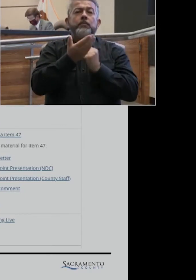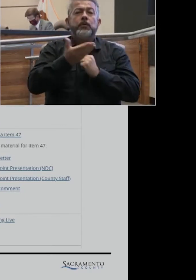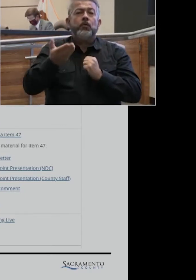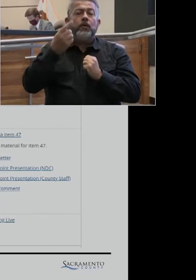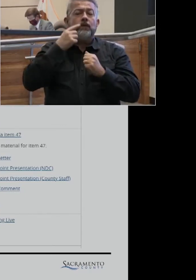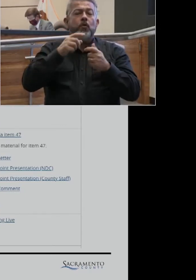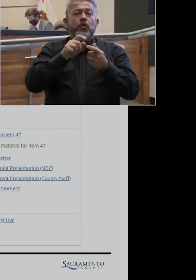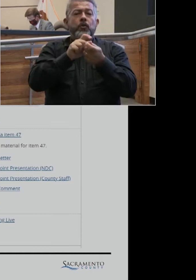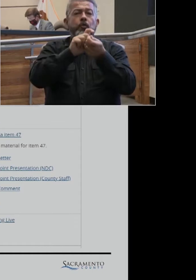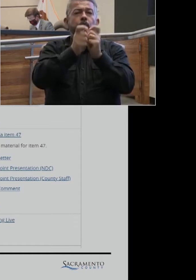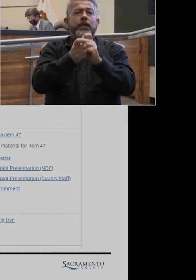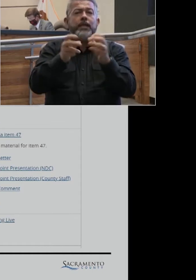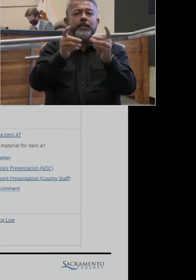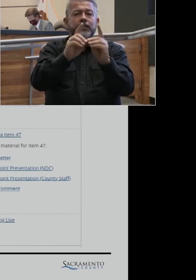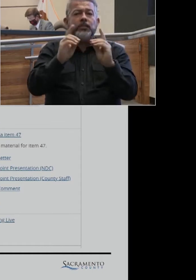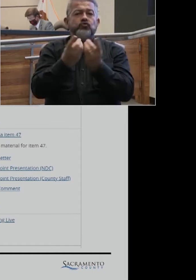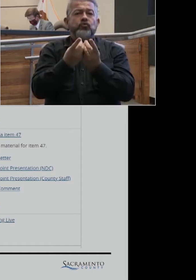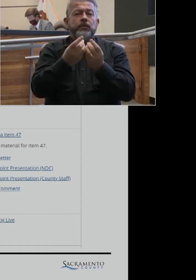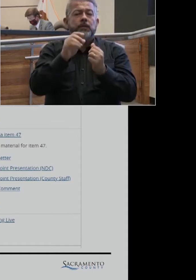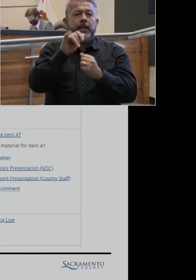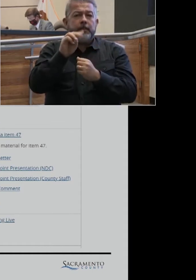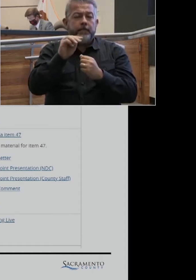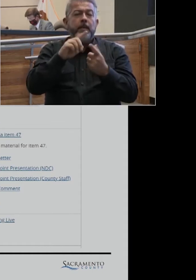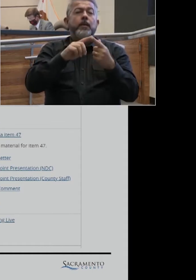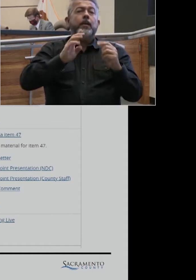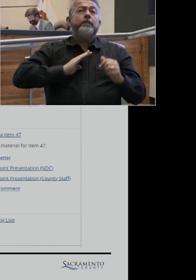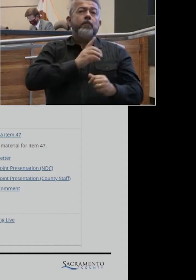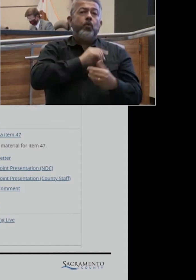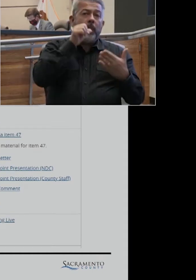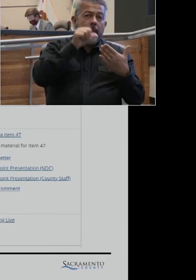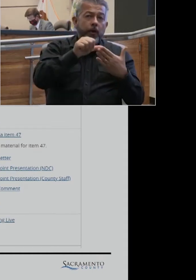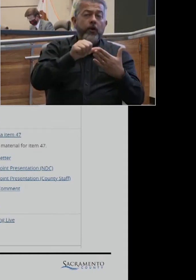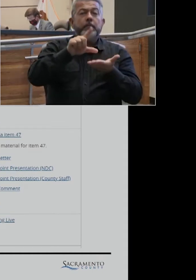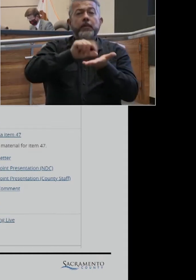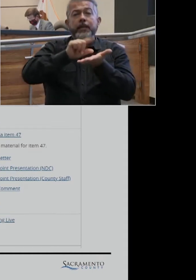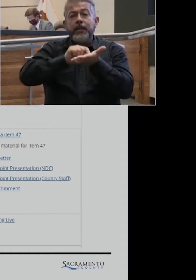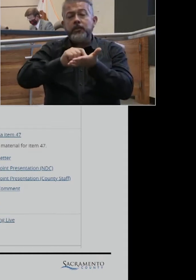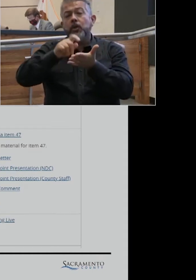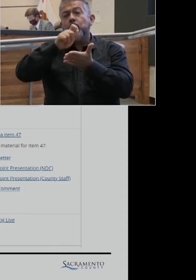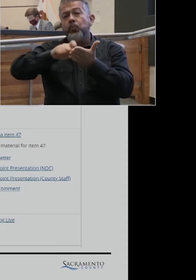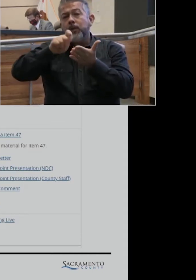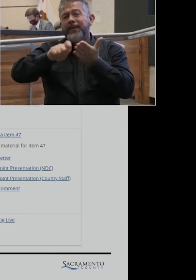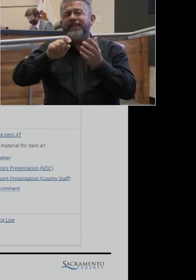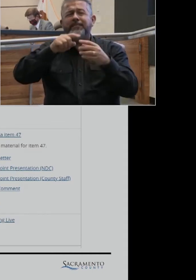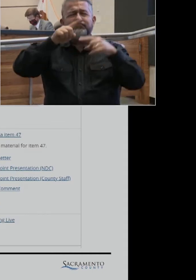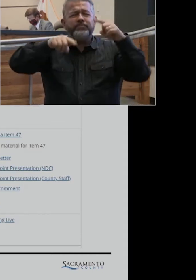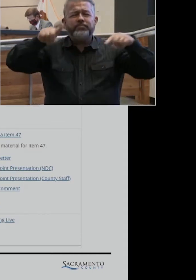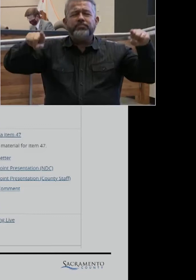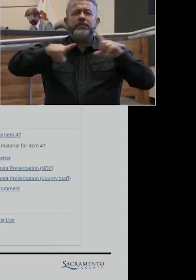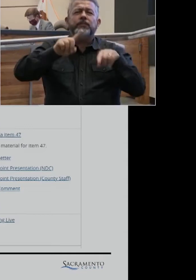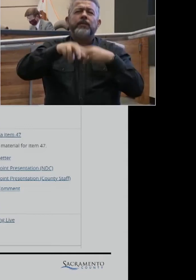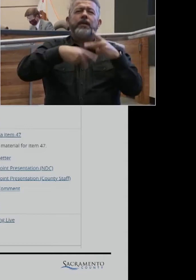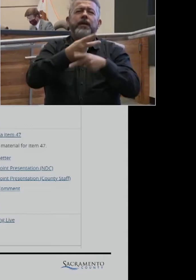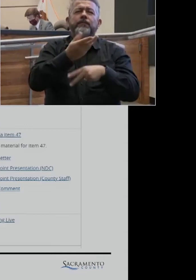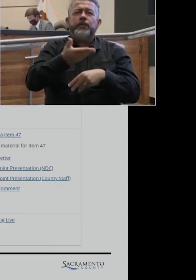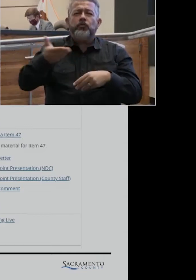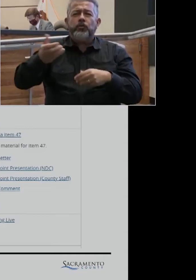SUPPORTING MATERIALS INCLUDING BOARD LETTER, PRESENTATIONS AND BOARD LETTER, PRESENTATIONS AND OTHER MATERIALS.